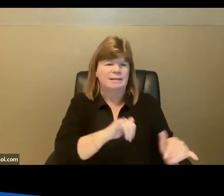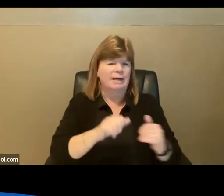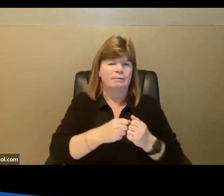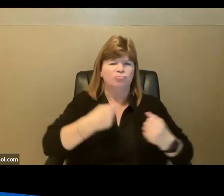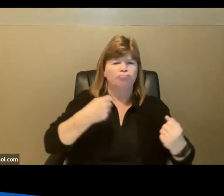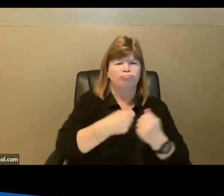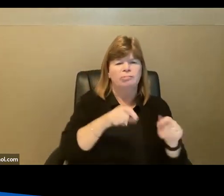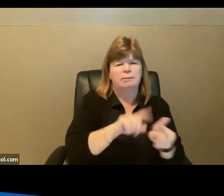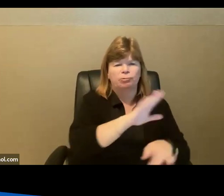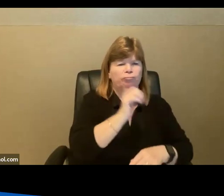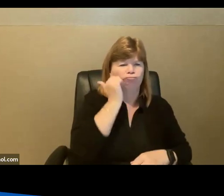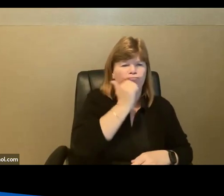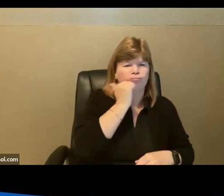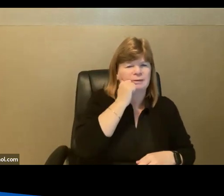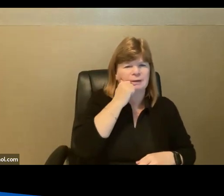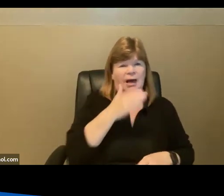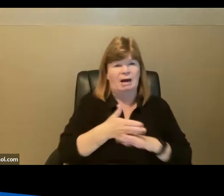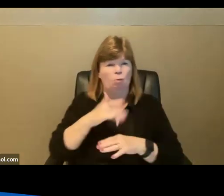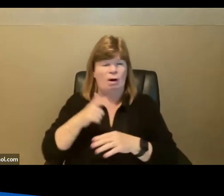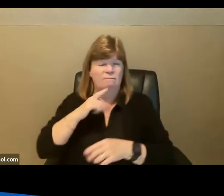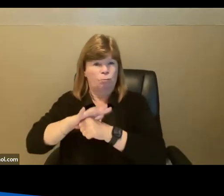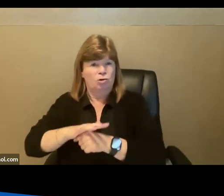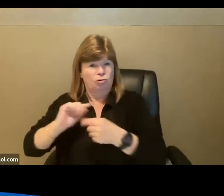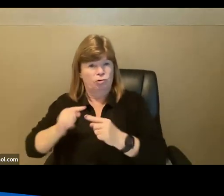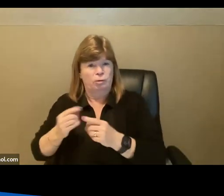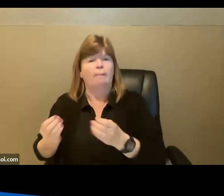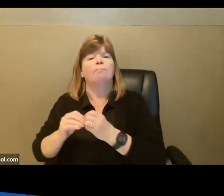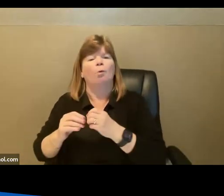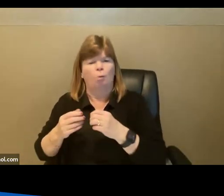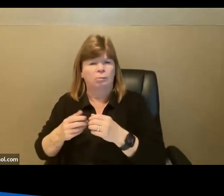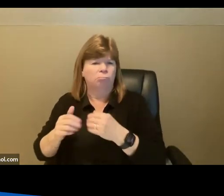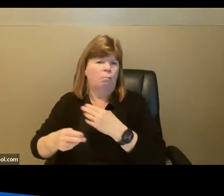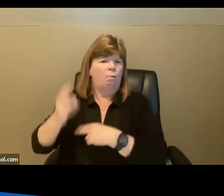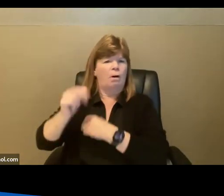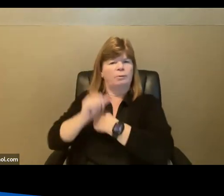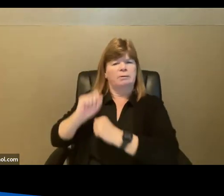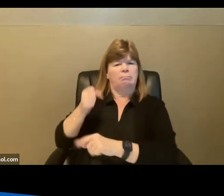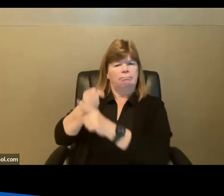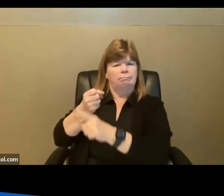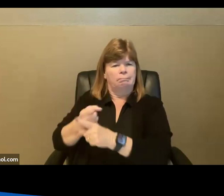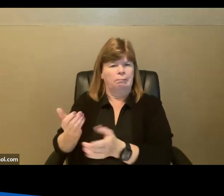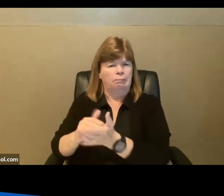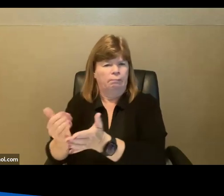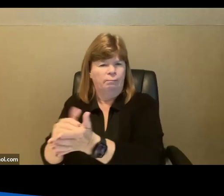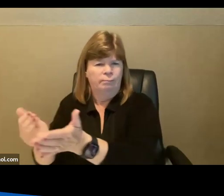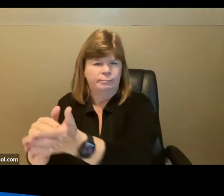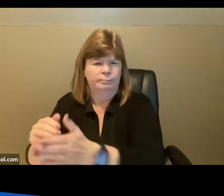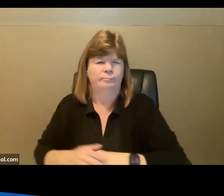Una vez que tienes una lesión por presión, tienes un mayor riesgo de más lesiones por presión. Ahora, otra cosa que quiero señalar antes de que realmente entremos en